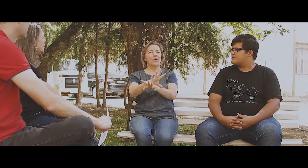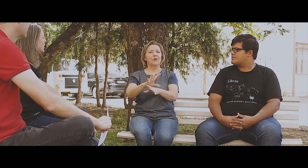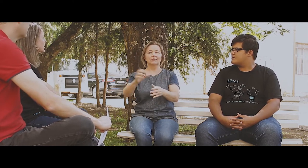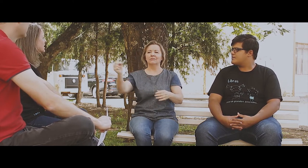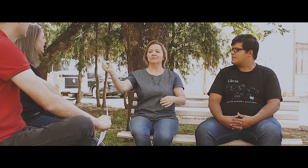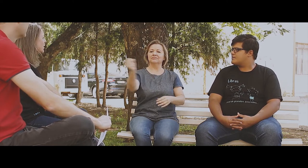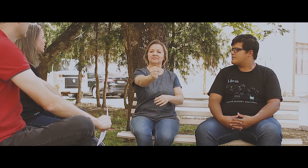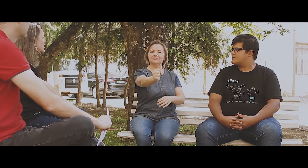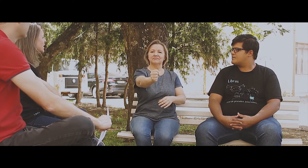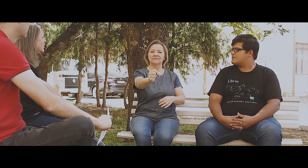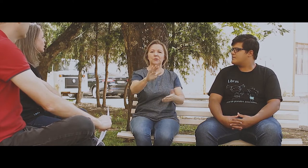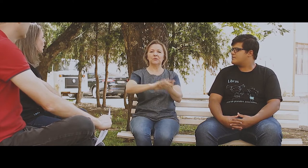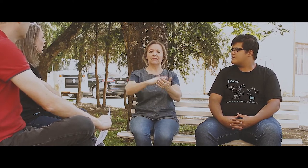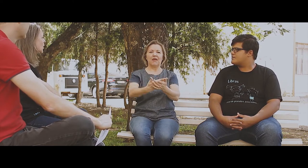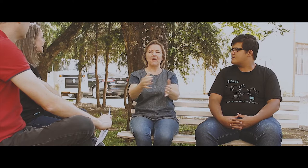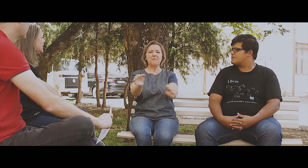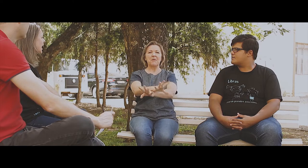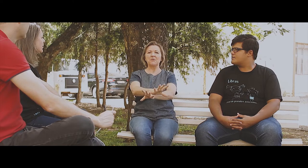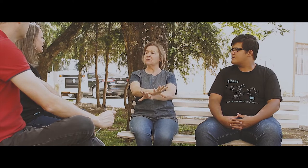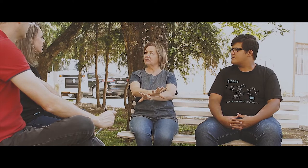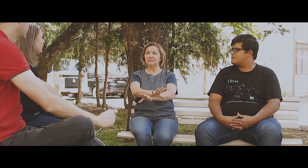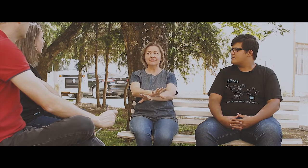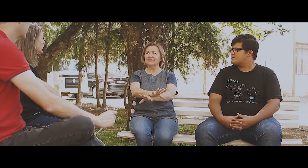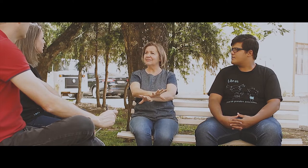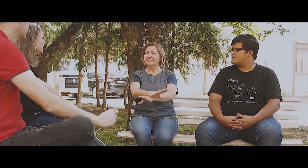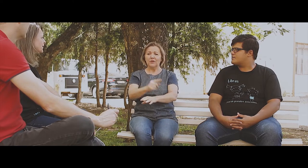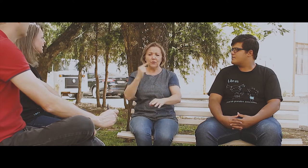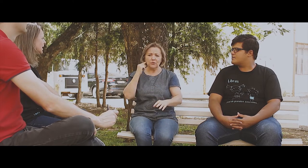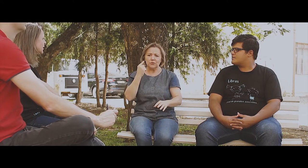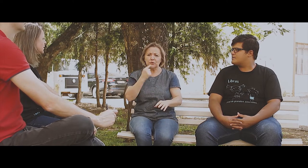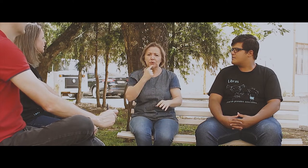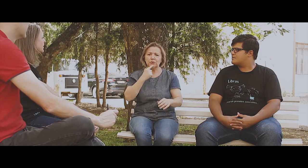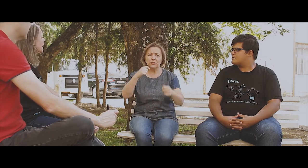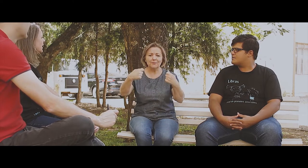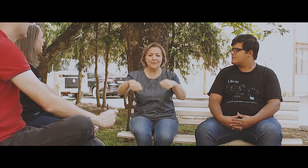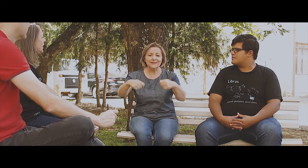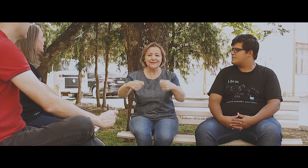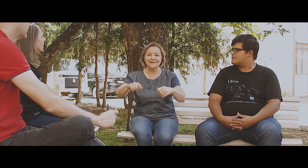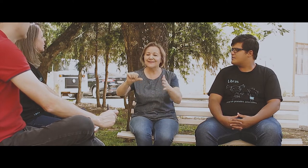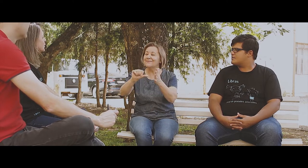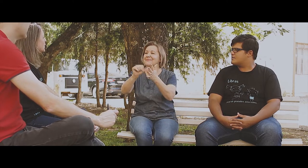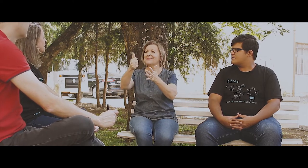importância da inclusão, só colocam intérprete e está pronto. Não! O surdo ele